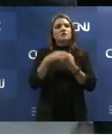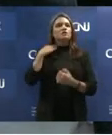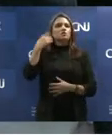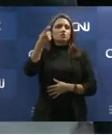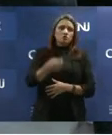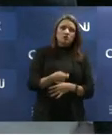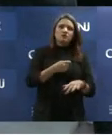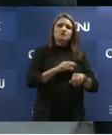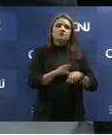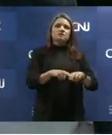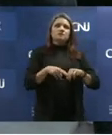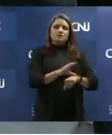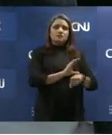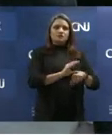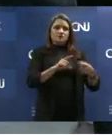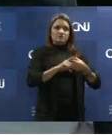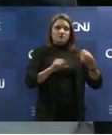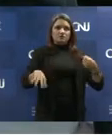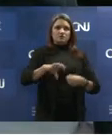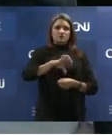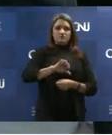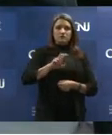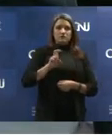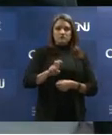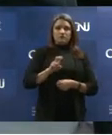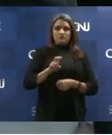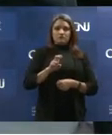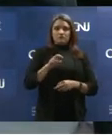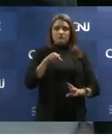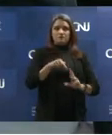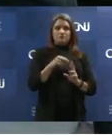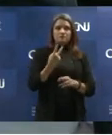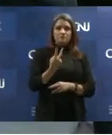Artigo 95 2, a inamovibilidade, salvo